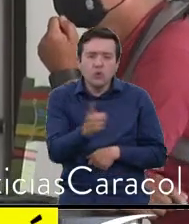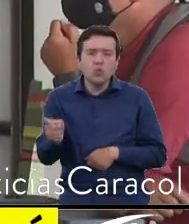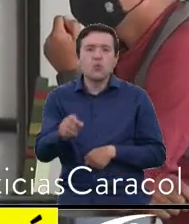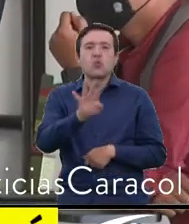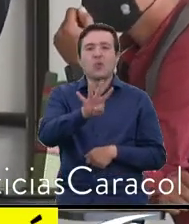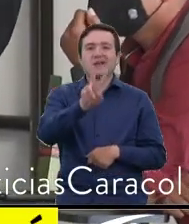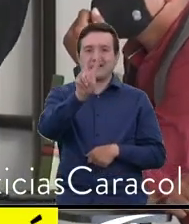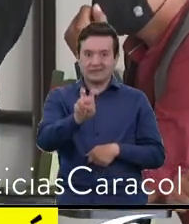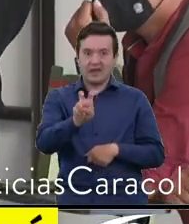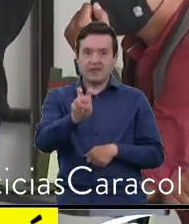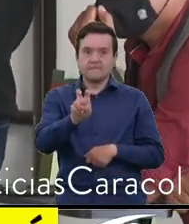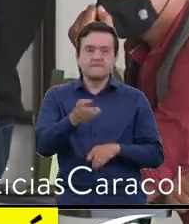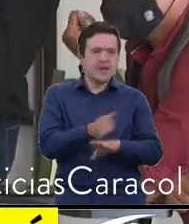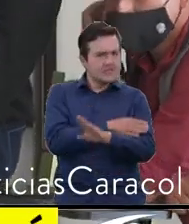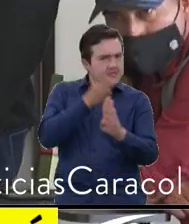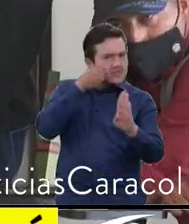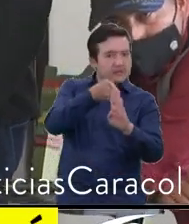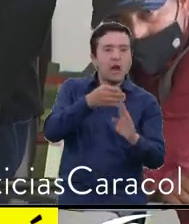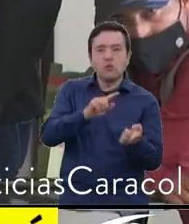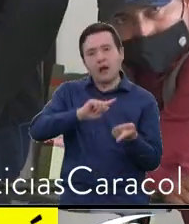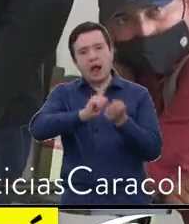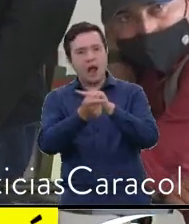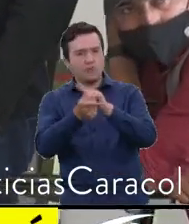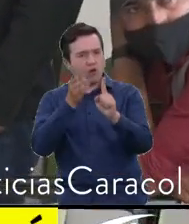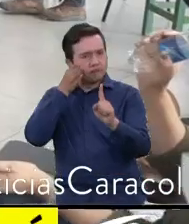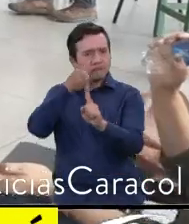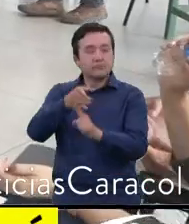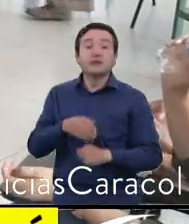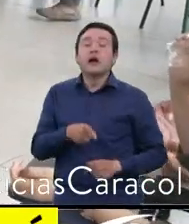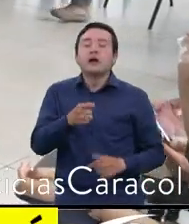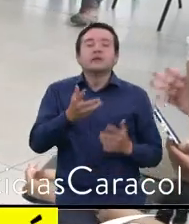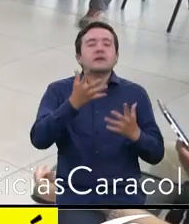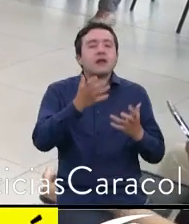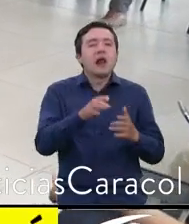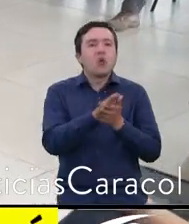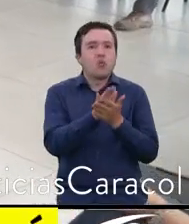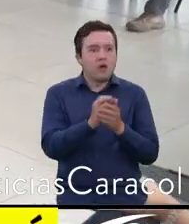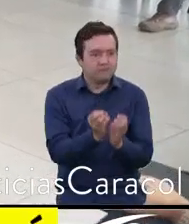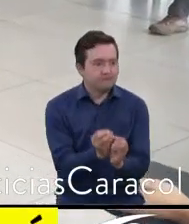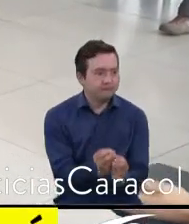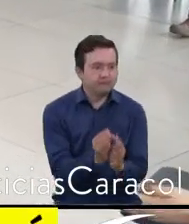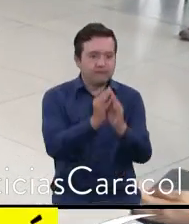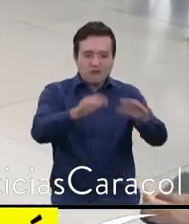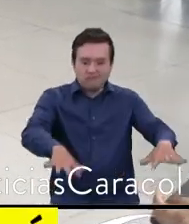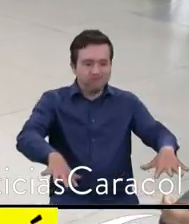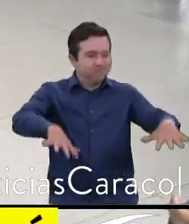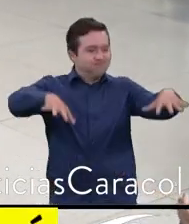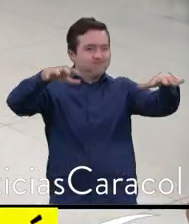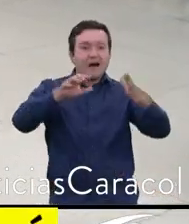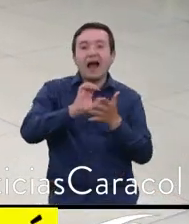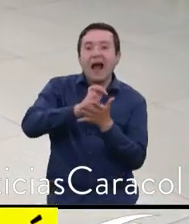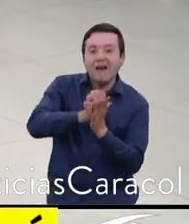))) ahora el propósito para estos 47 excombatientes de las